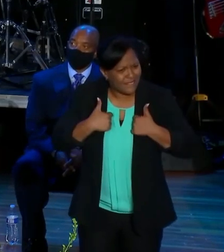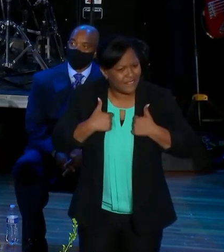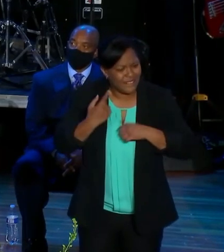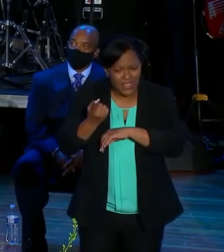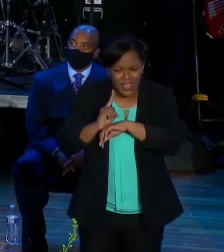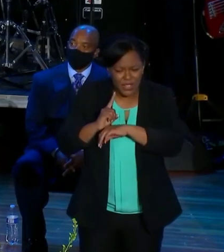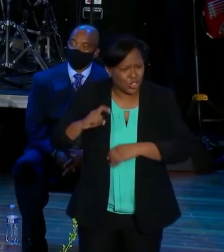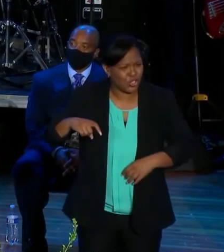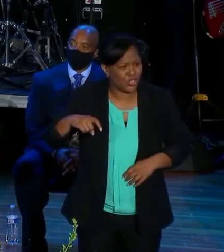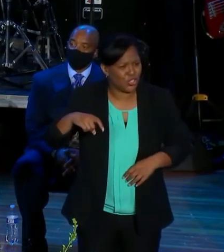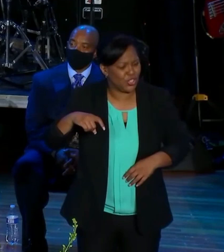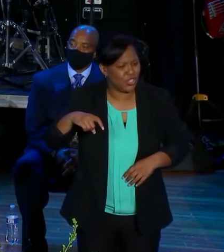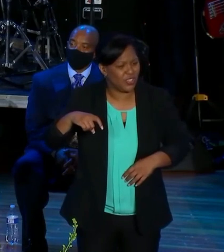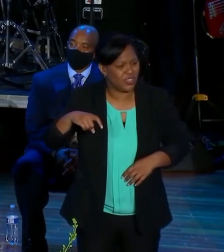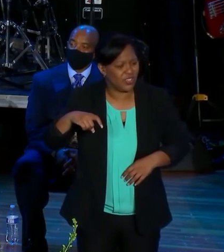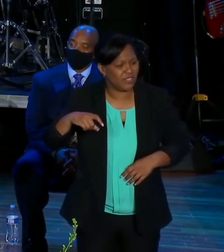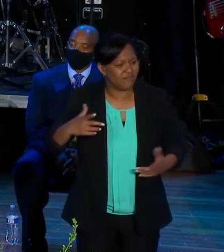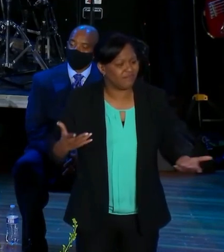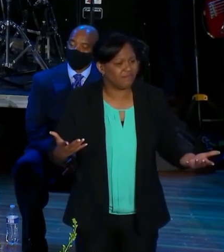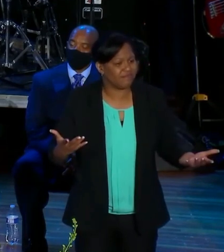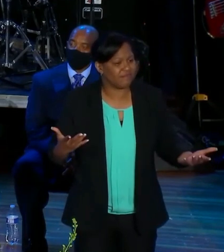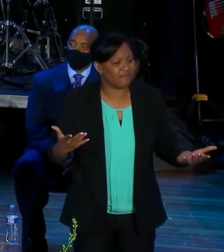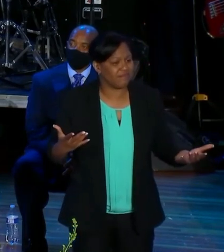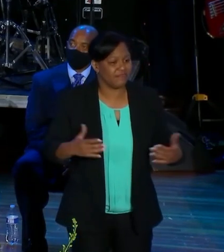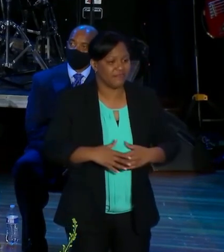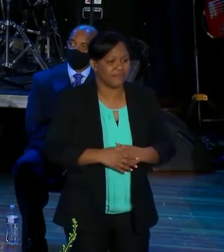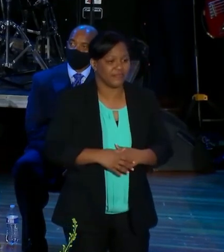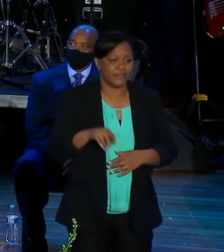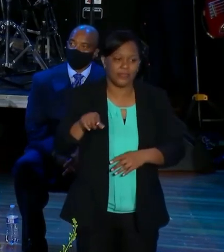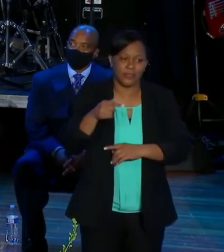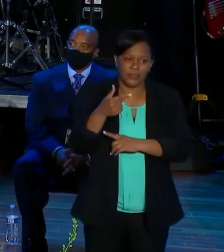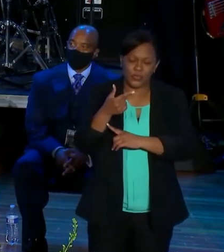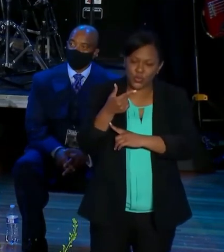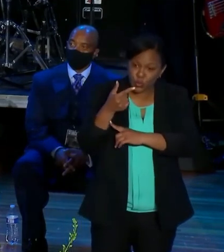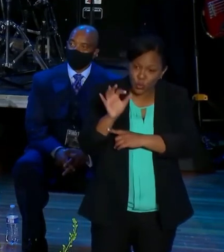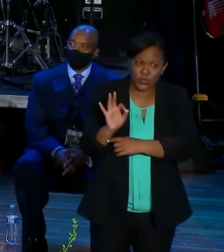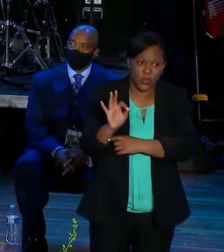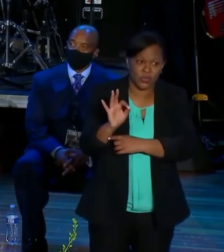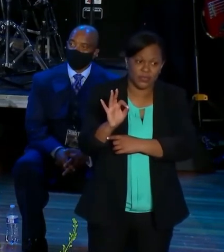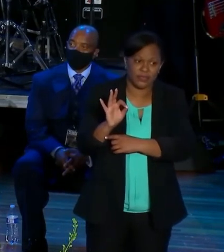Han dog inte på grund av ett allmänt sjukdomstillstånd